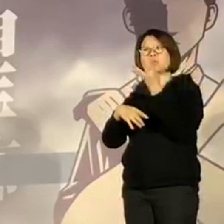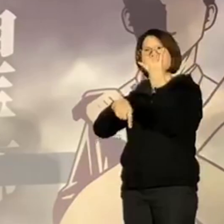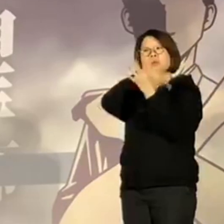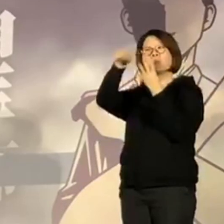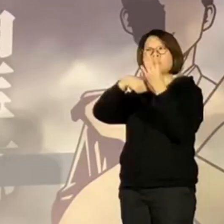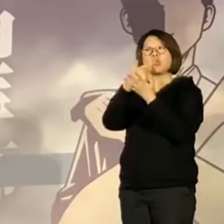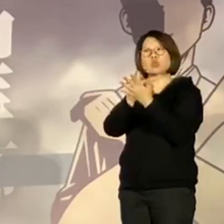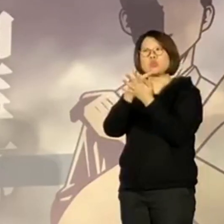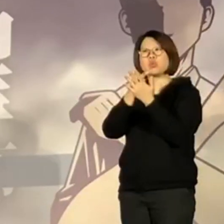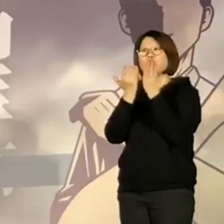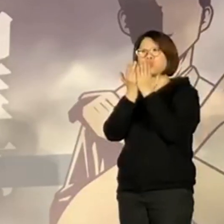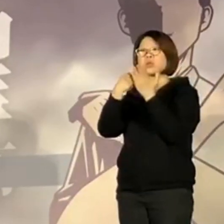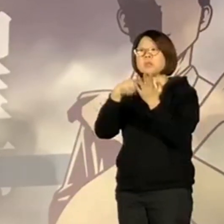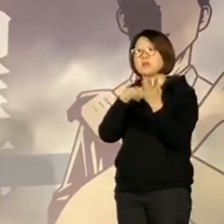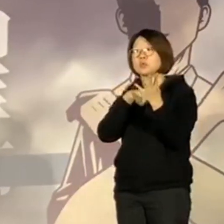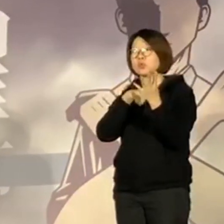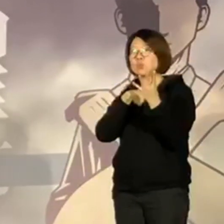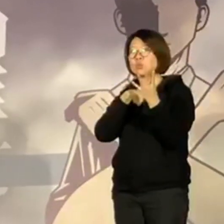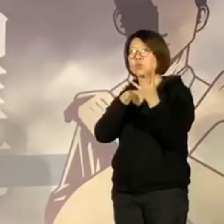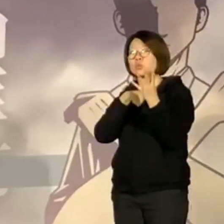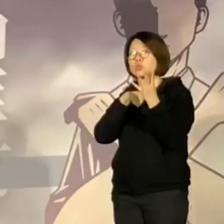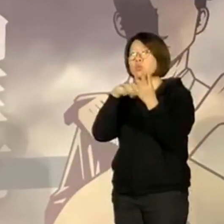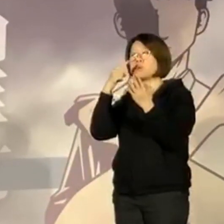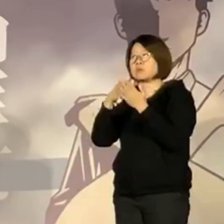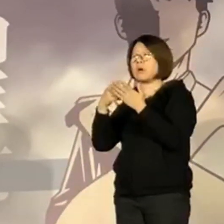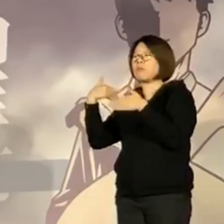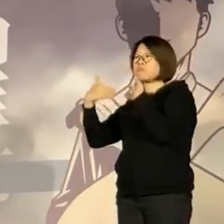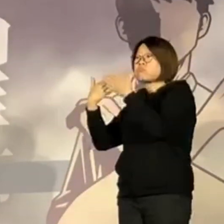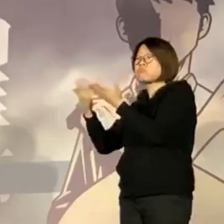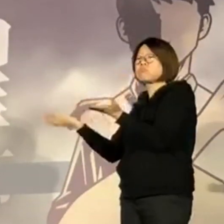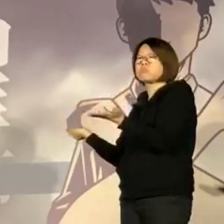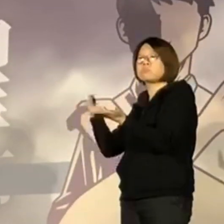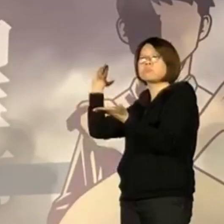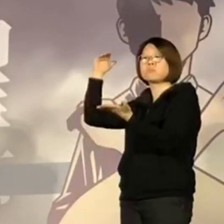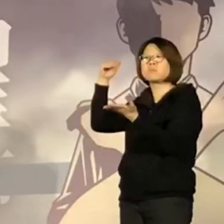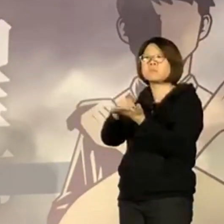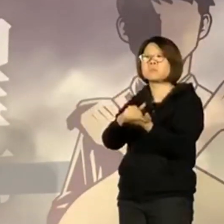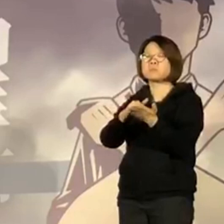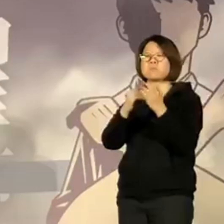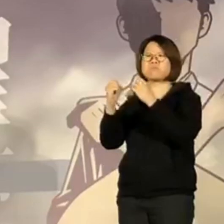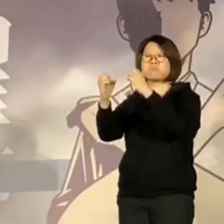我們得到結果就是 通識科當中牽涉到很多不同的觀點